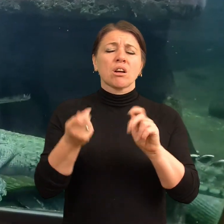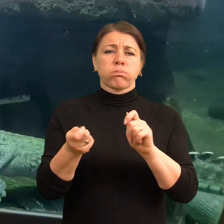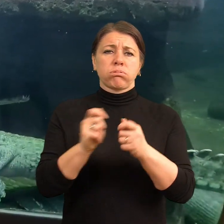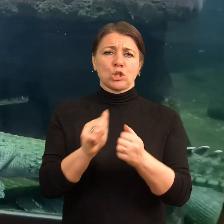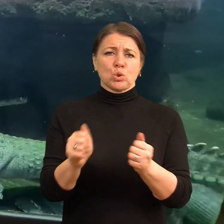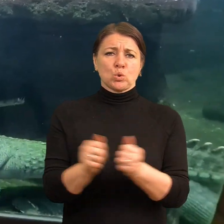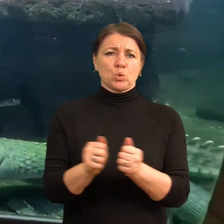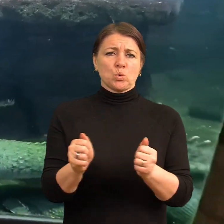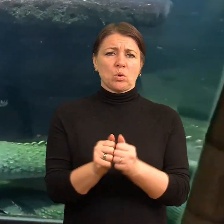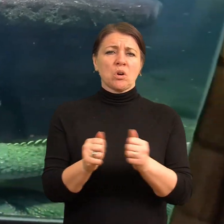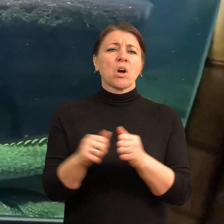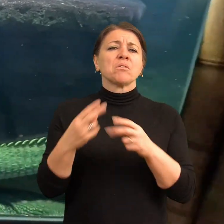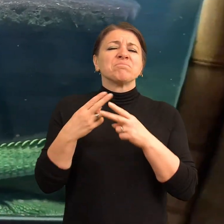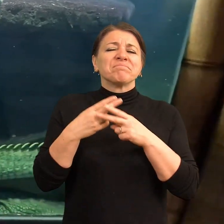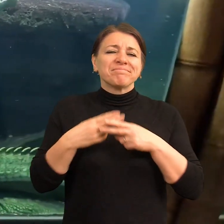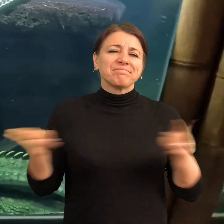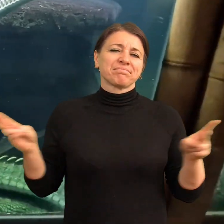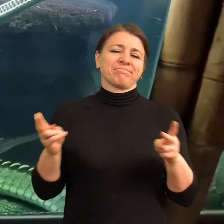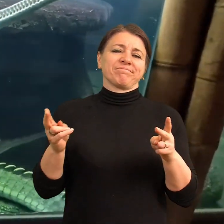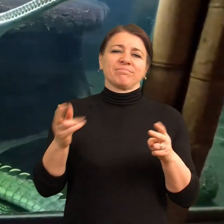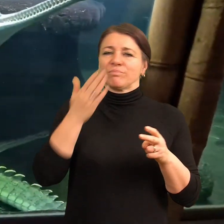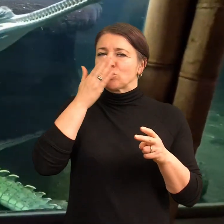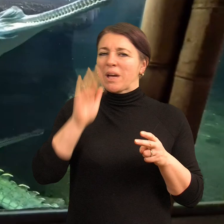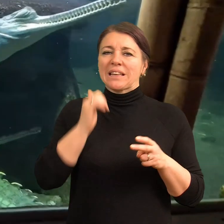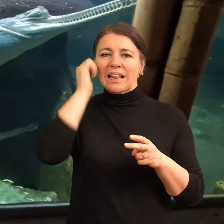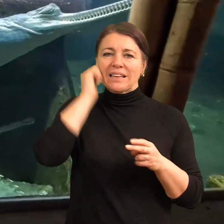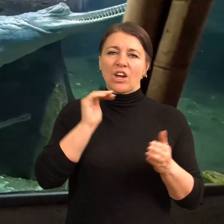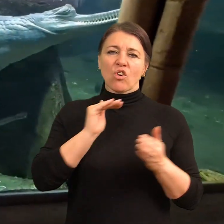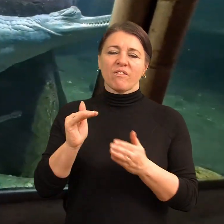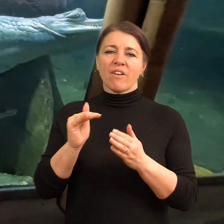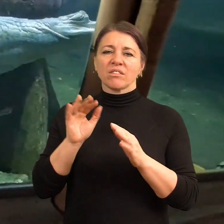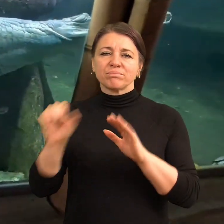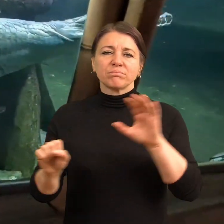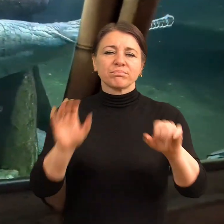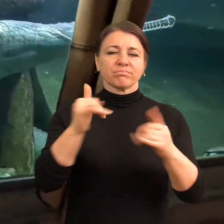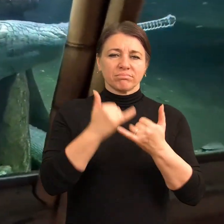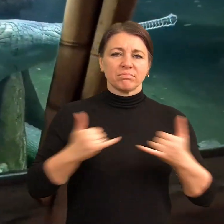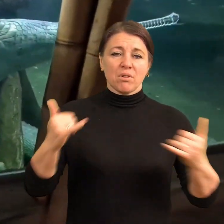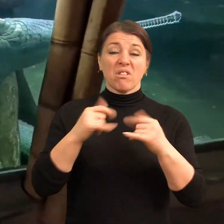vlivem přílišné zemědělské činnosti. S tím souvisí i úbytek jejich potravy v řekách, tedy ryb.